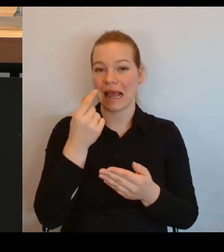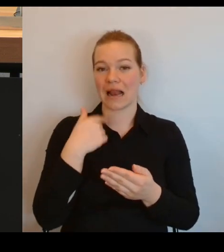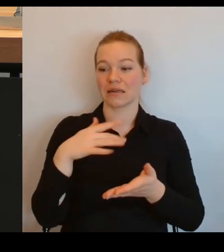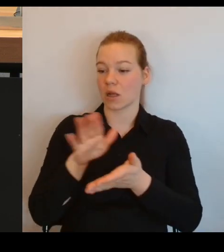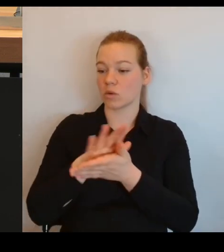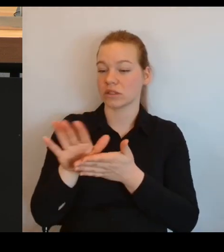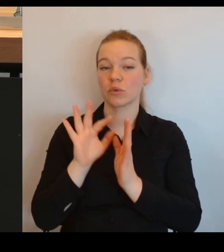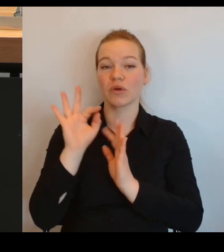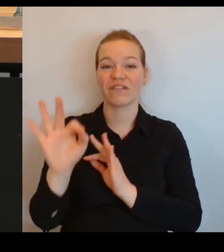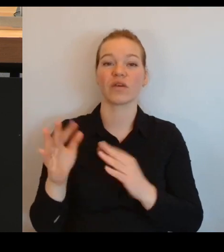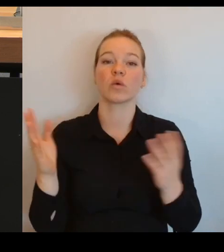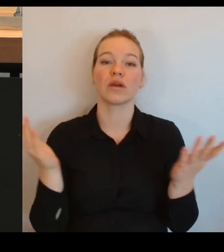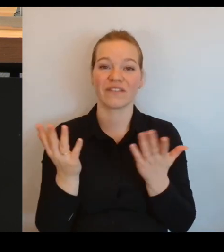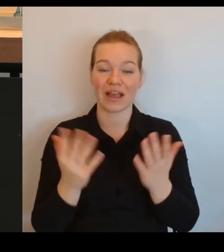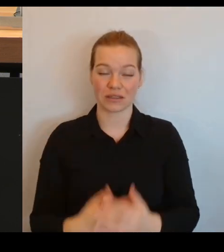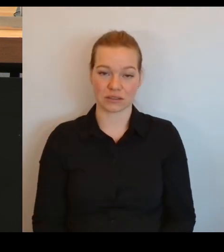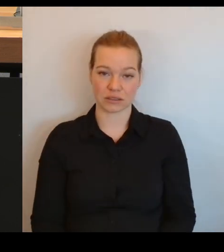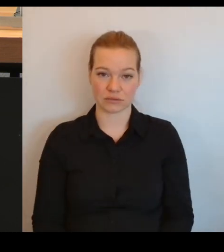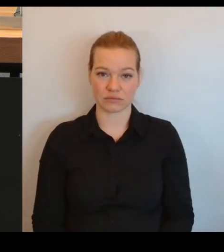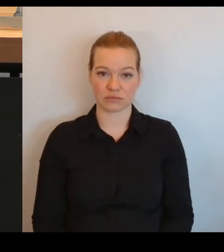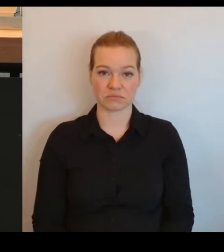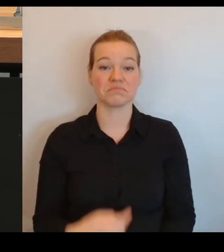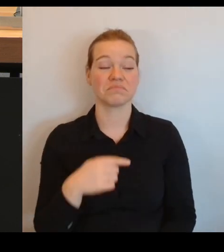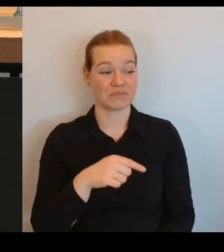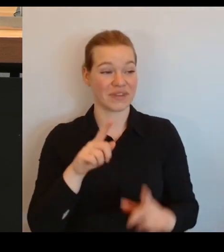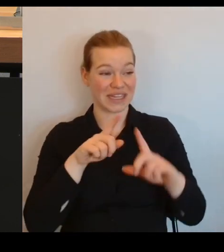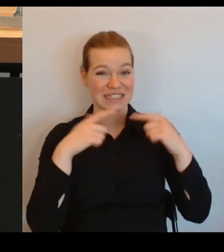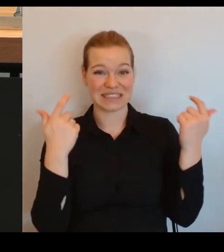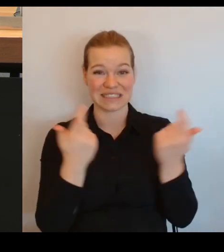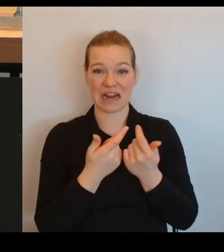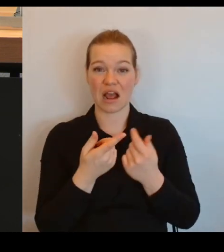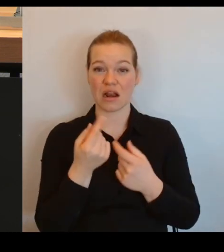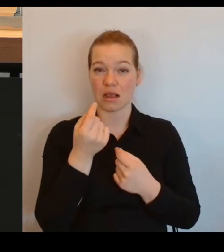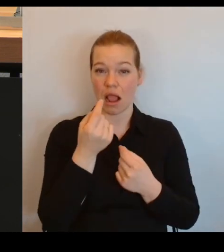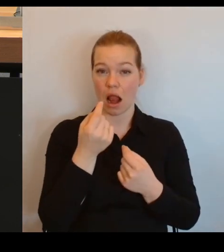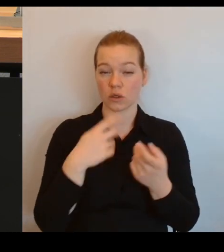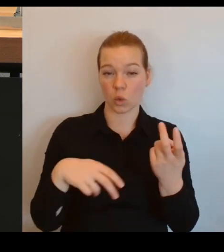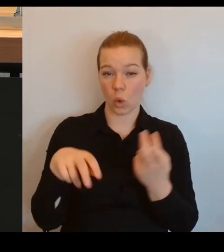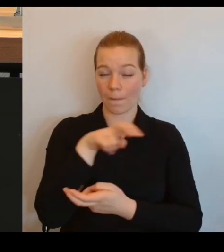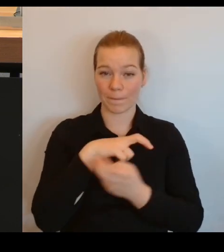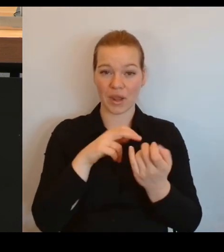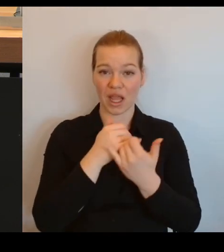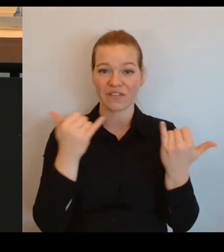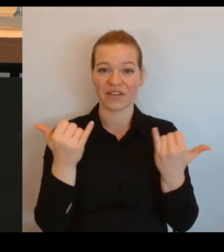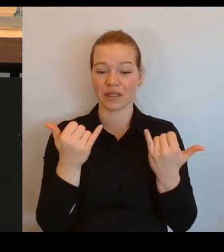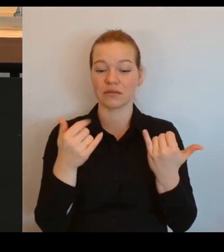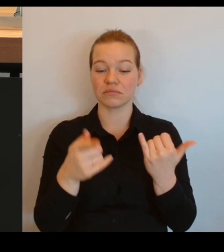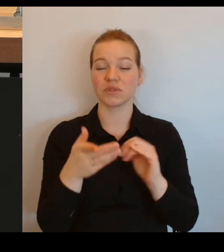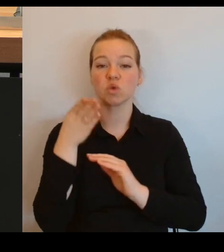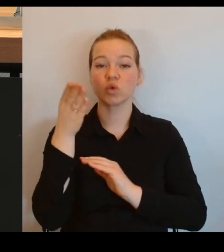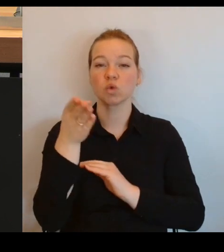werden zukünftige Generationen keinen finanziellen Handlungsspielraum mehr haben. Warum